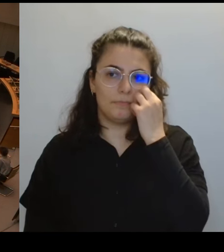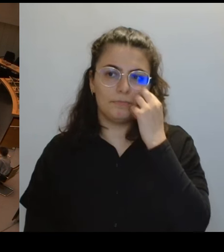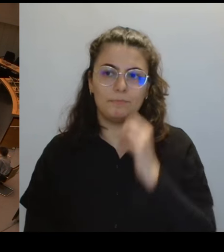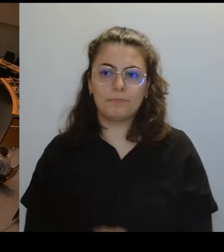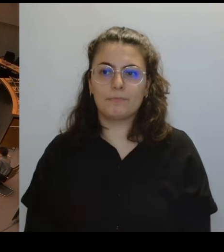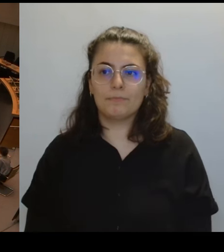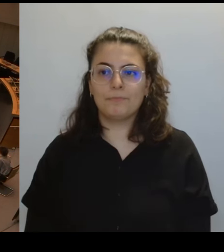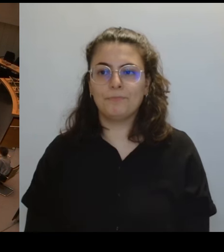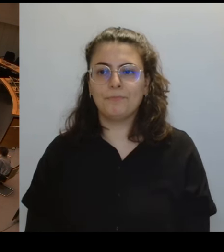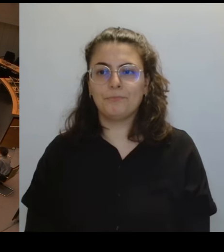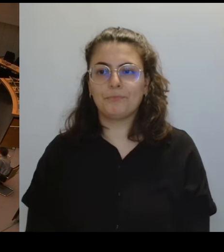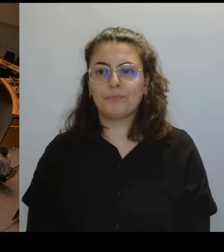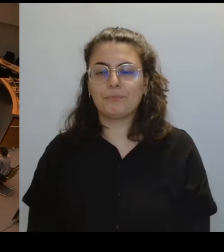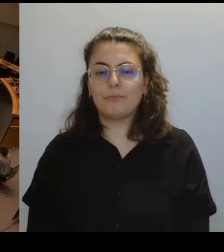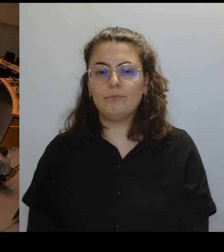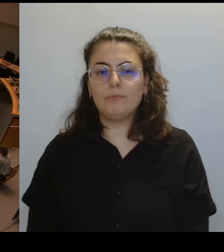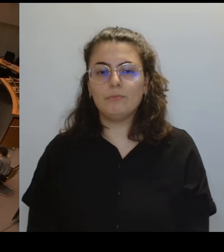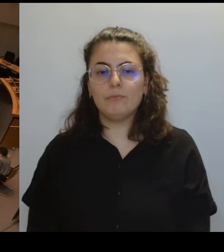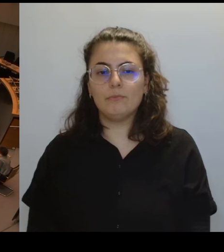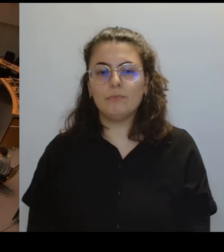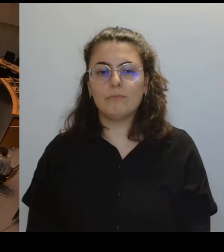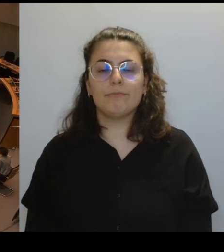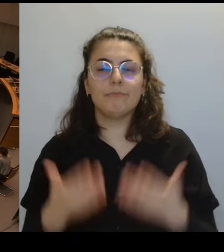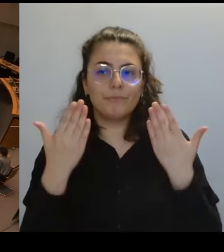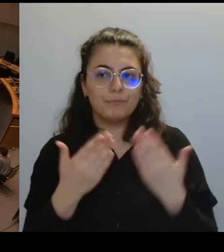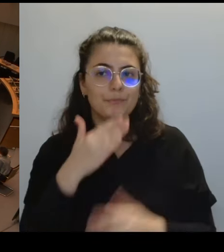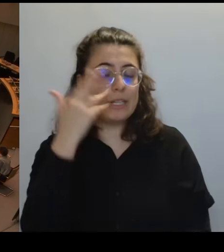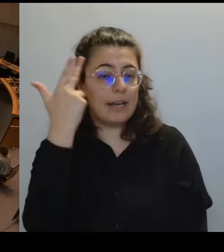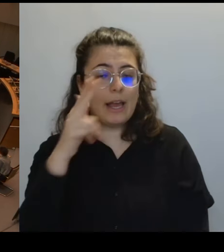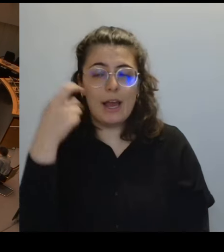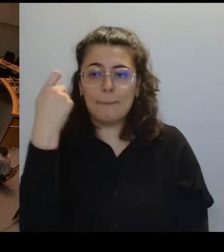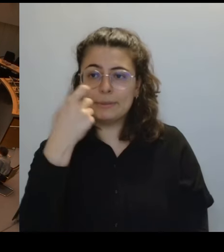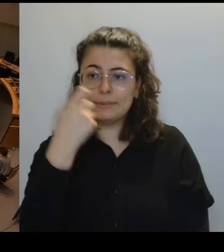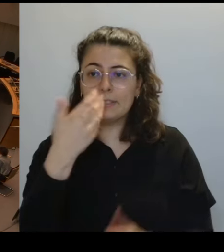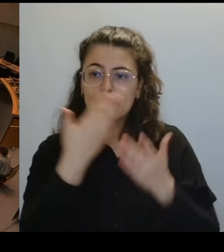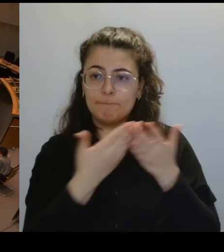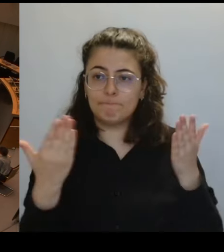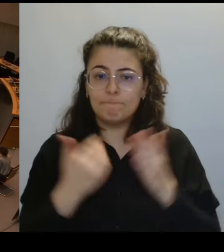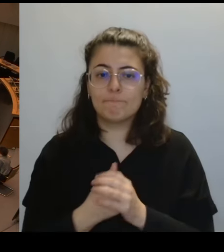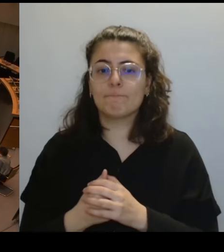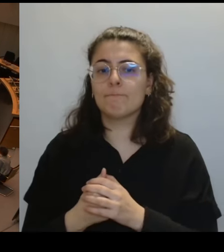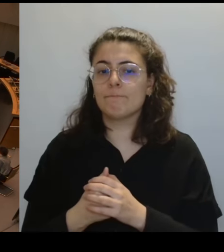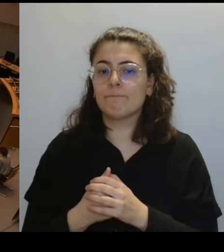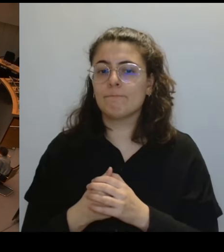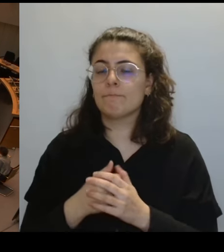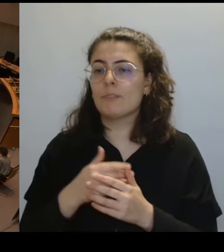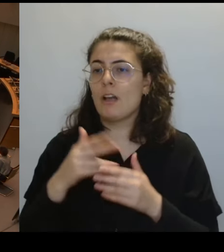(Rednerwechsel) Sehr geehrter Herr Präsident! Sehr geehrte Kollegen im Abgeordnetenhaus! Sehr geehrte Damen und Herren!